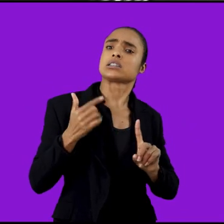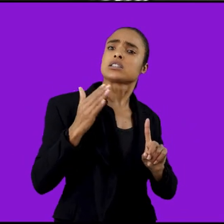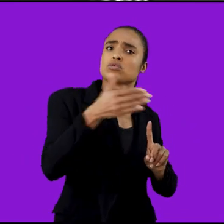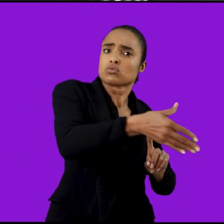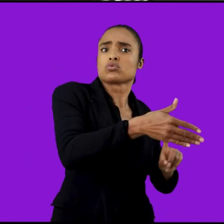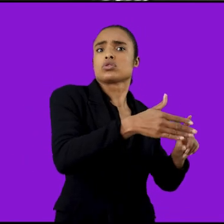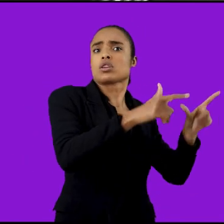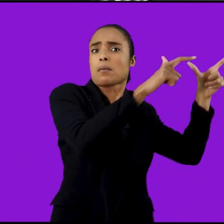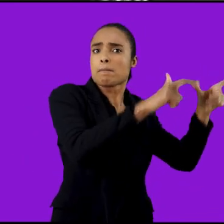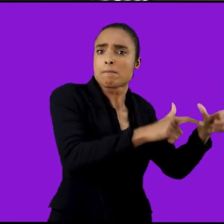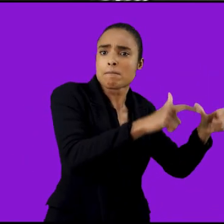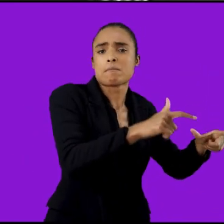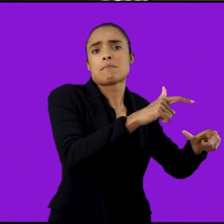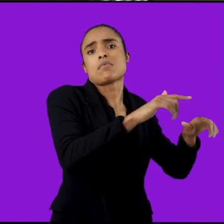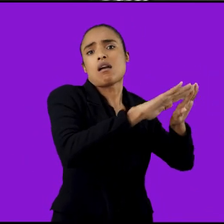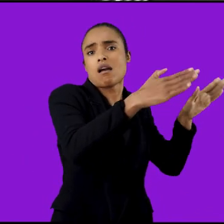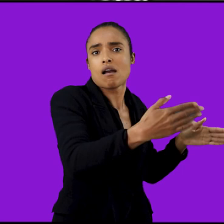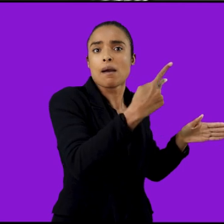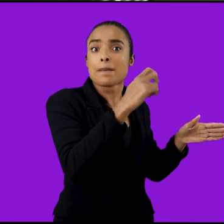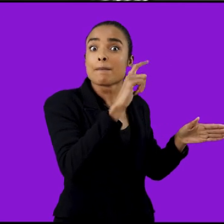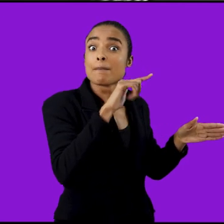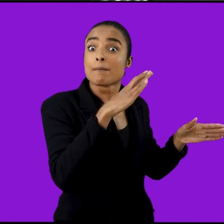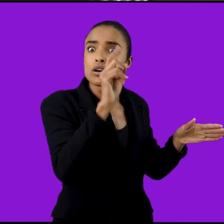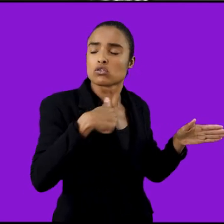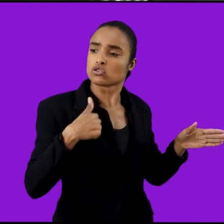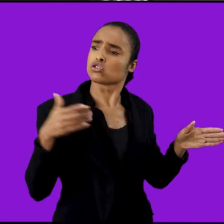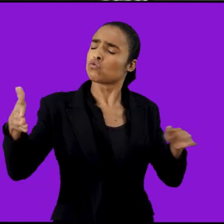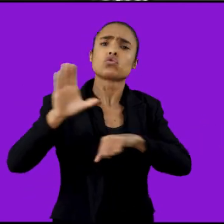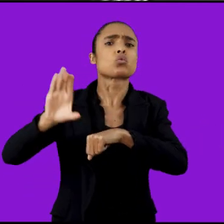Pra fazer montagem. E eu lembro que os caras vinham, os fornecedores vinham e falavam…